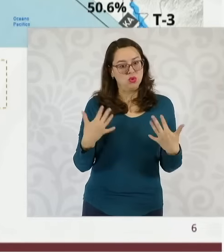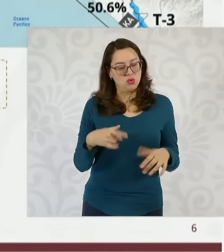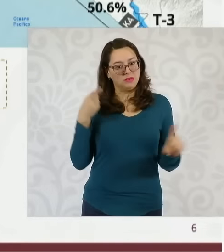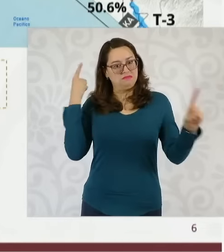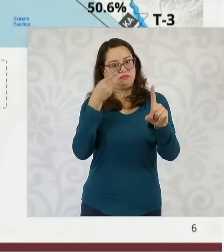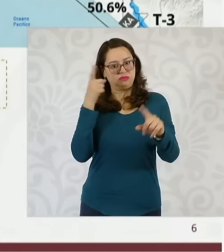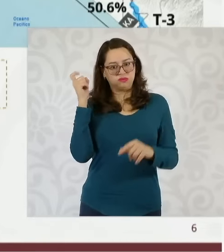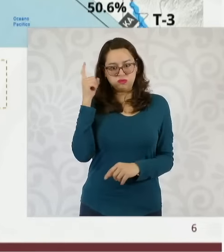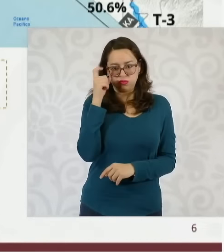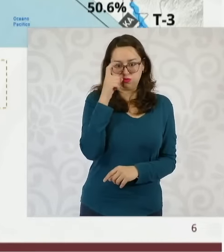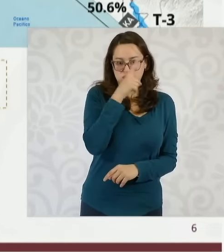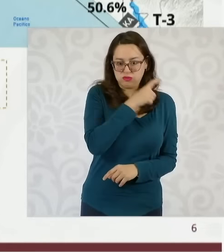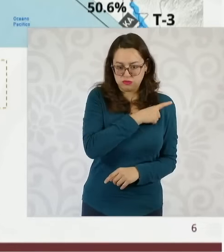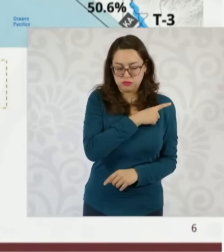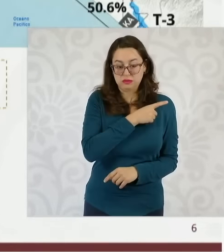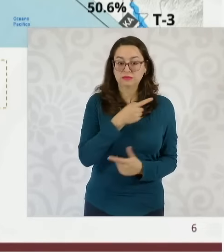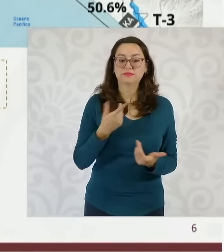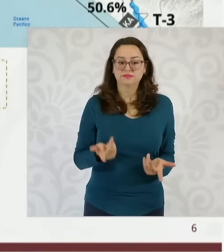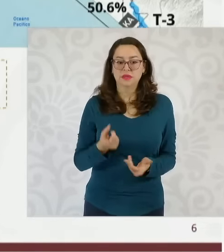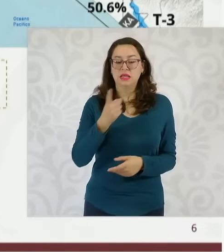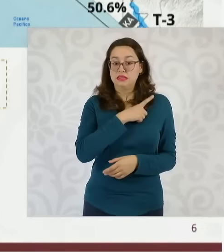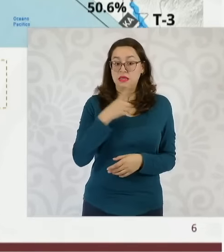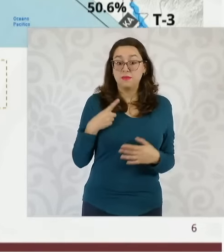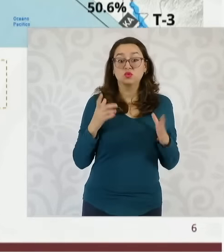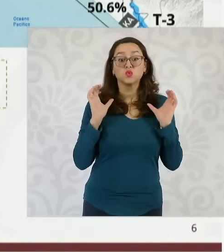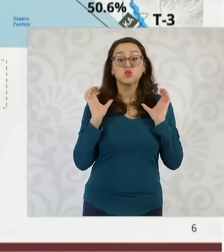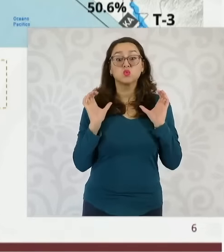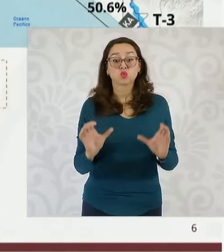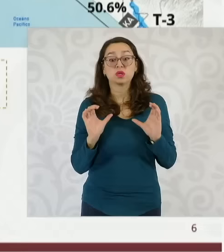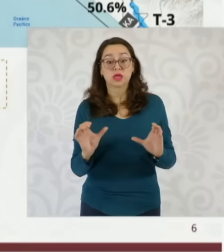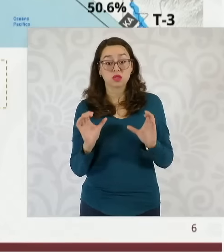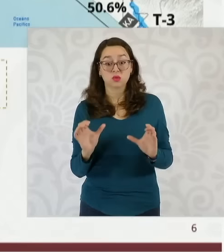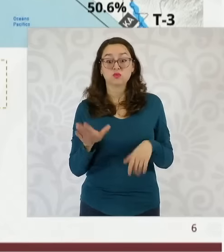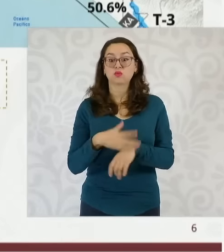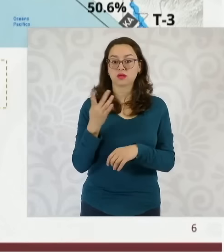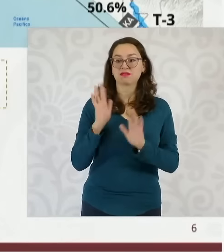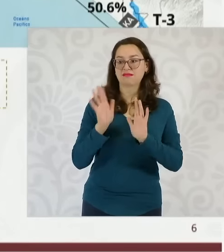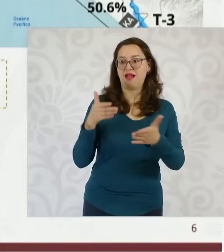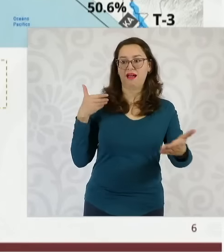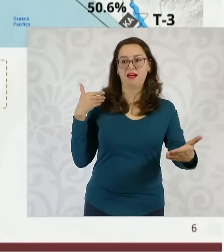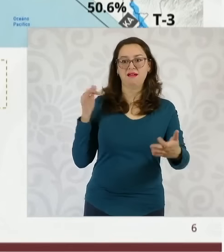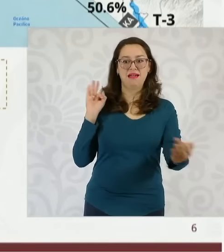principalmente hay que tener mucha precaución con las lluvias la temporada de lluvias por las zonas